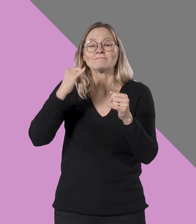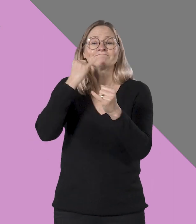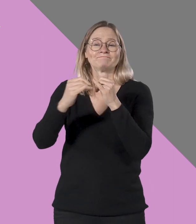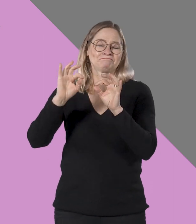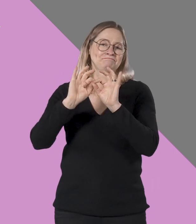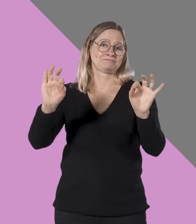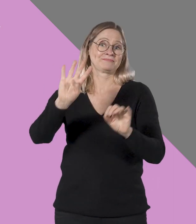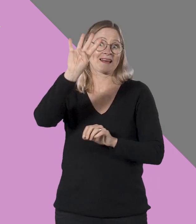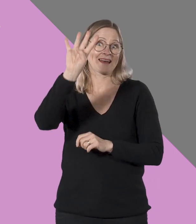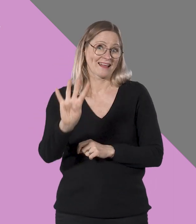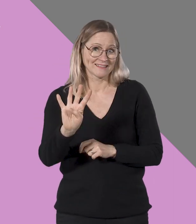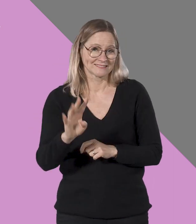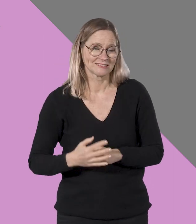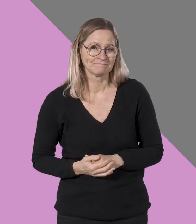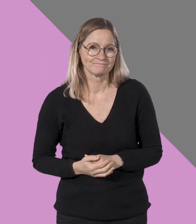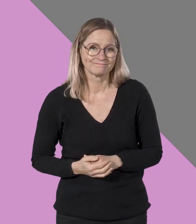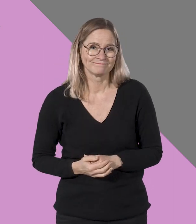jossa hän sijoittui hienosti neljänneksi.